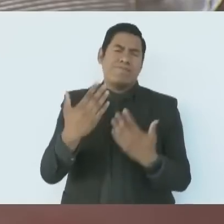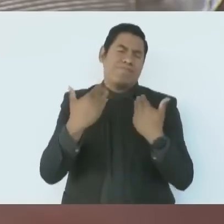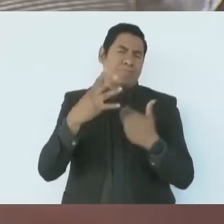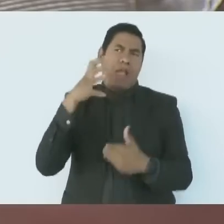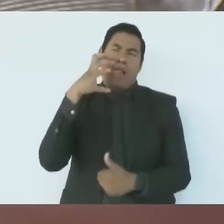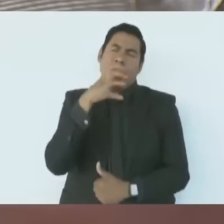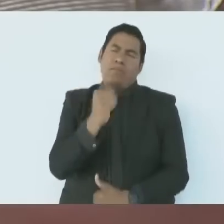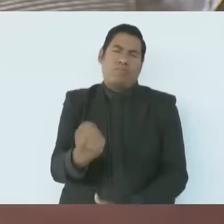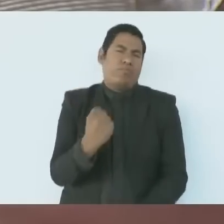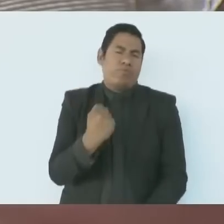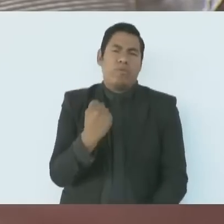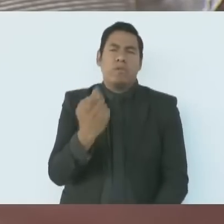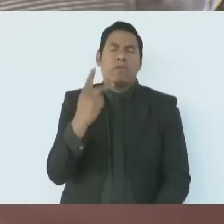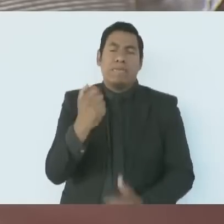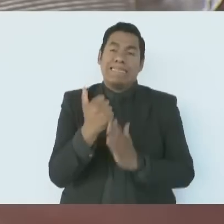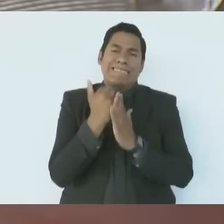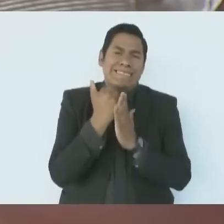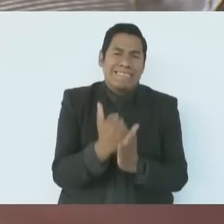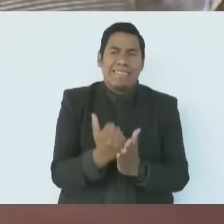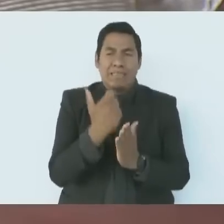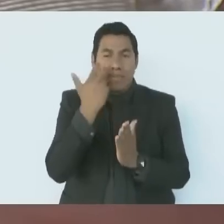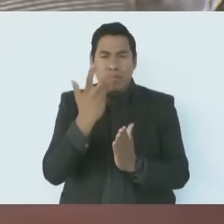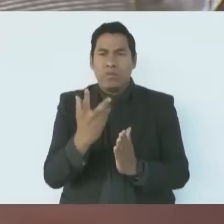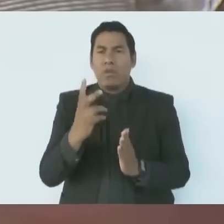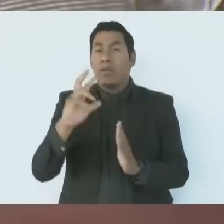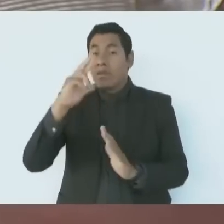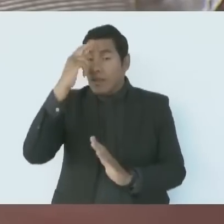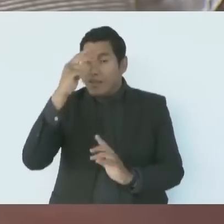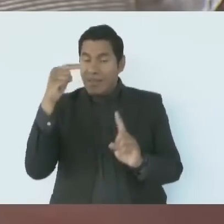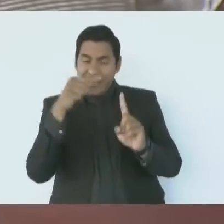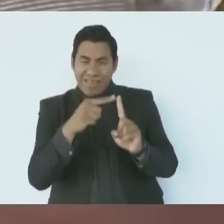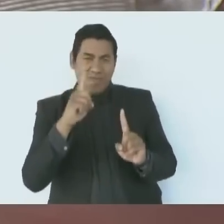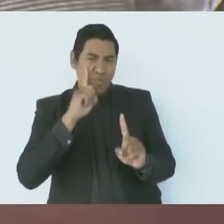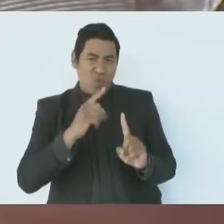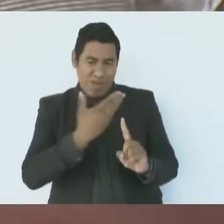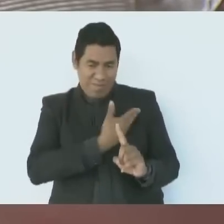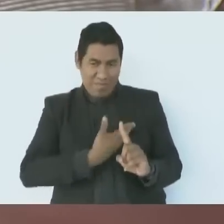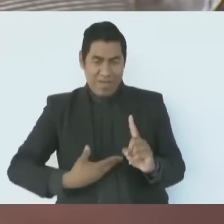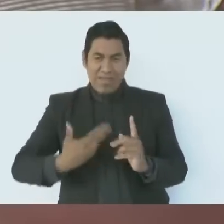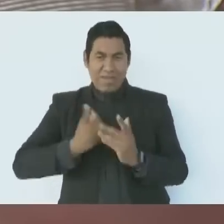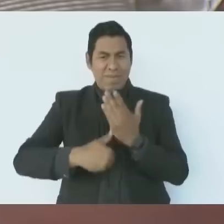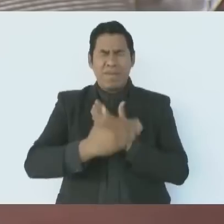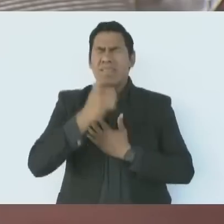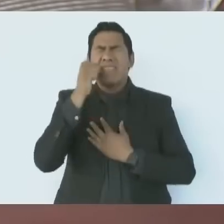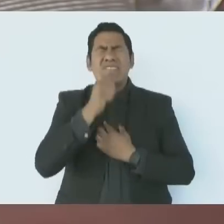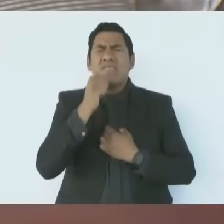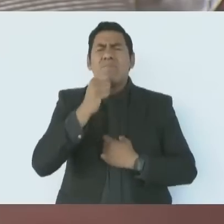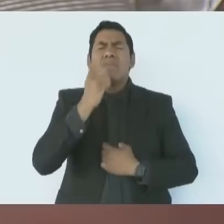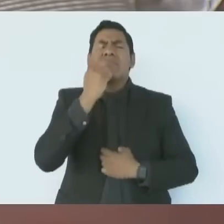viviendas como lo ha dicho la presidenta siempre el gobierno nunca puede separarse